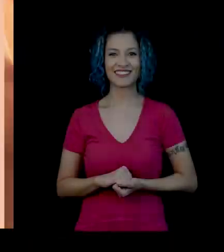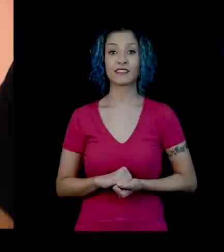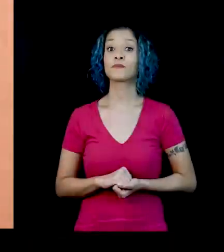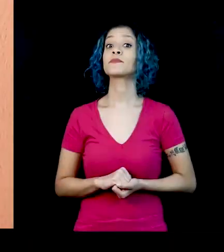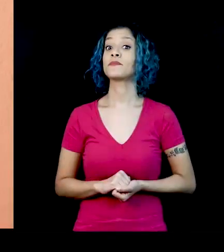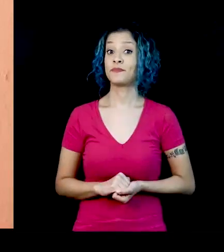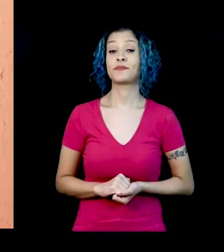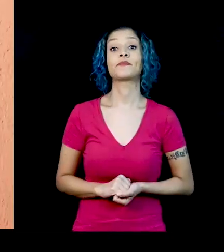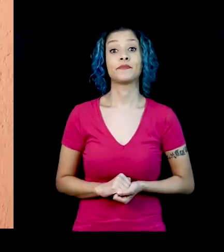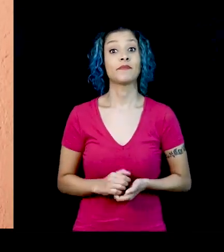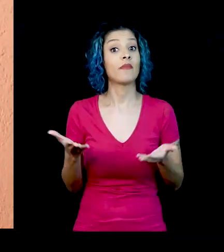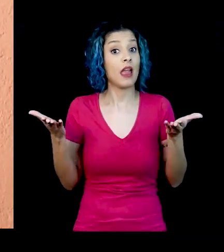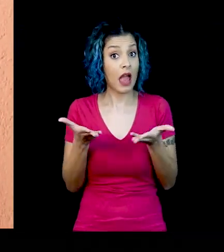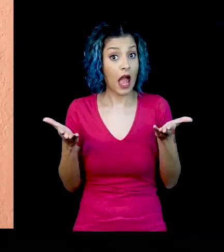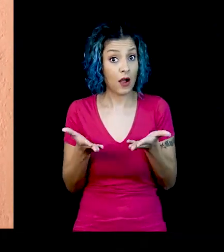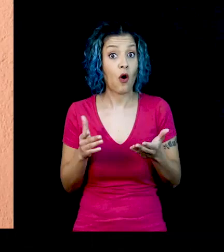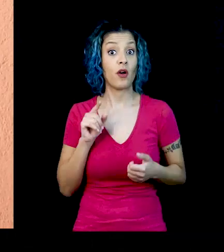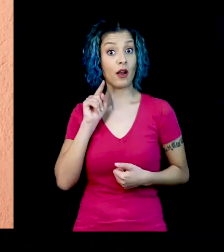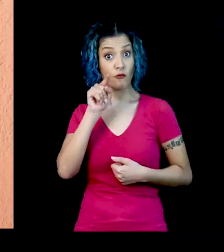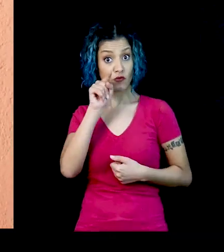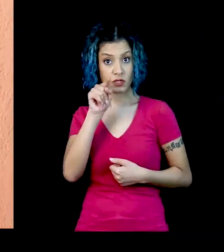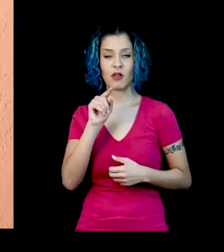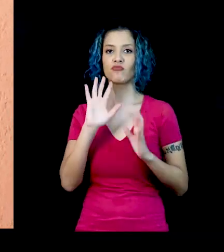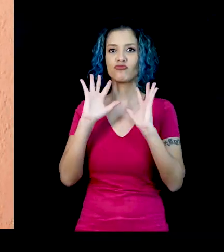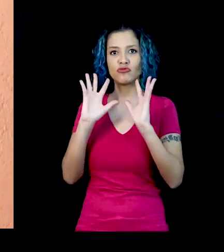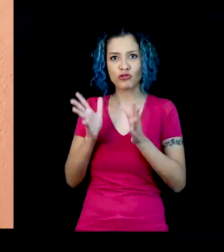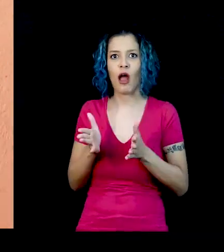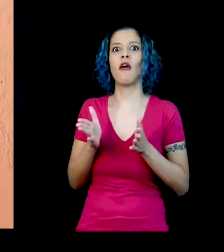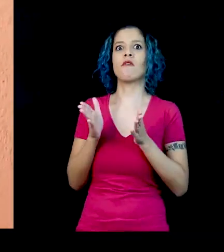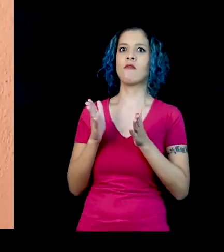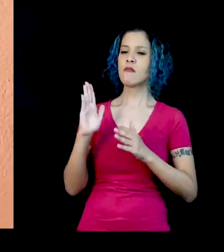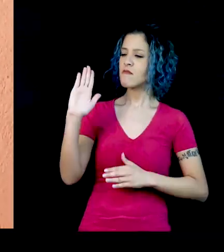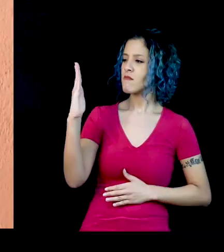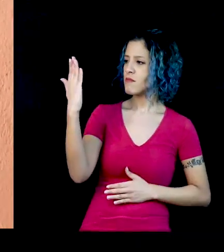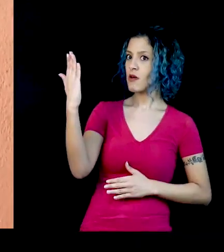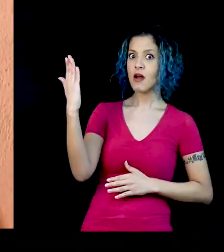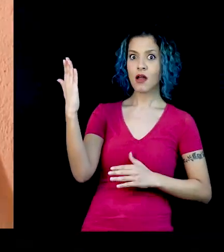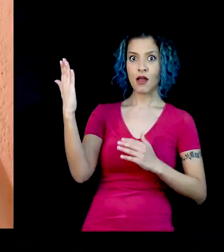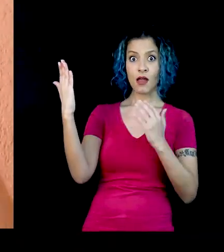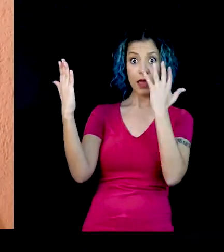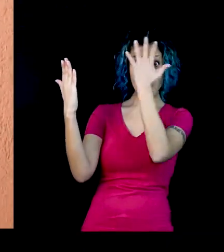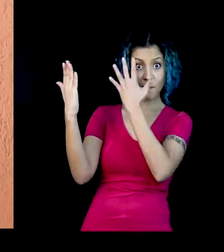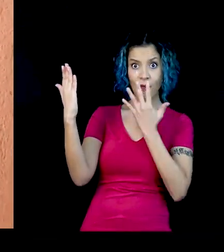Agora que experimentou observar a sua imagem no espelho,